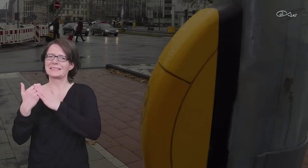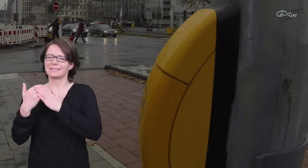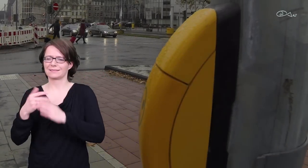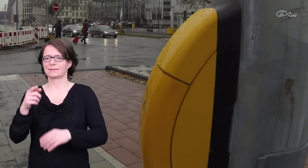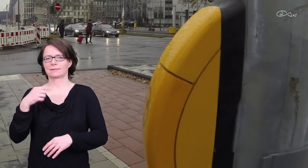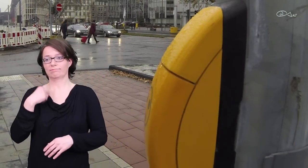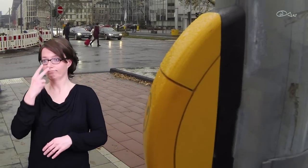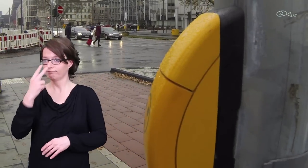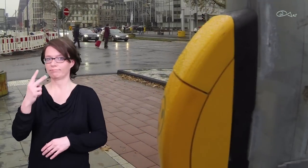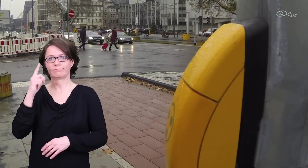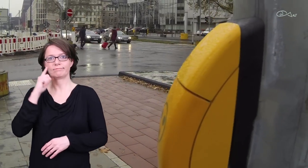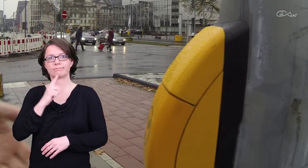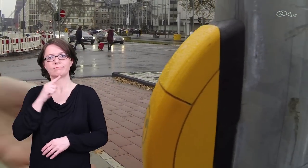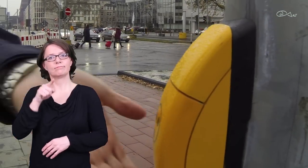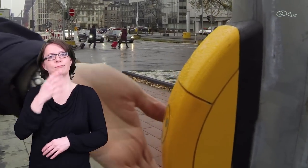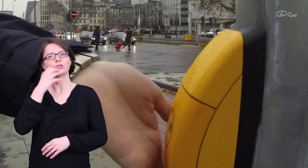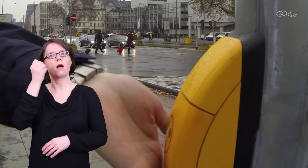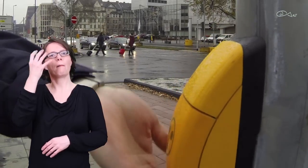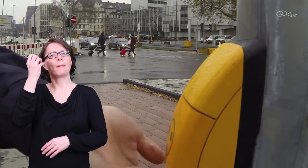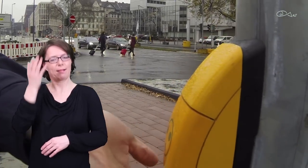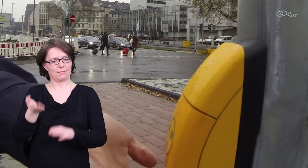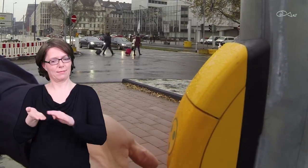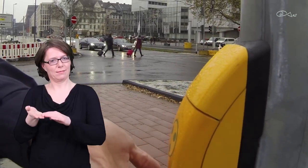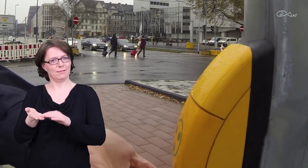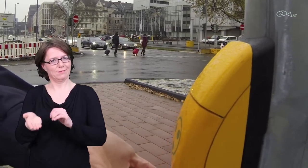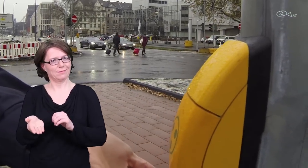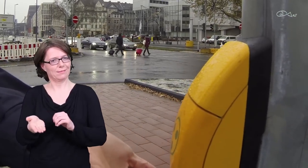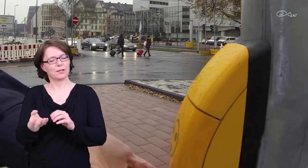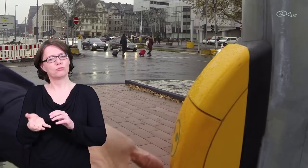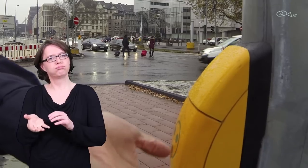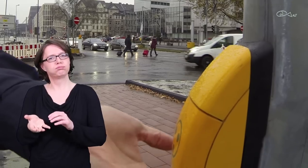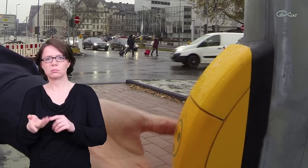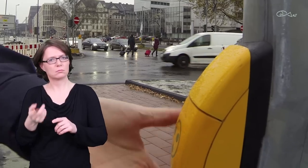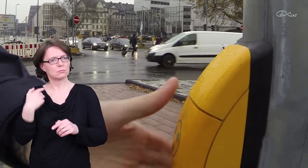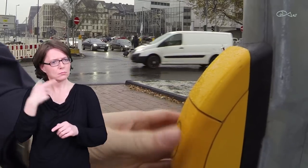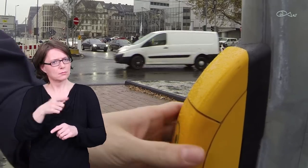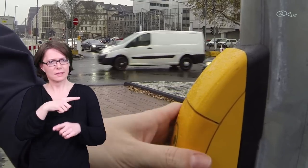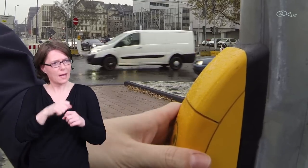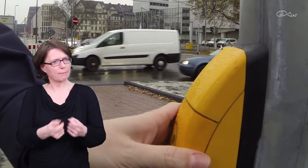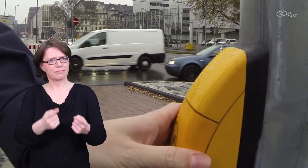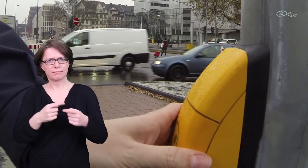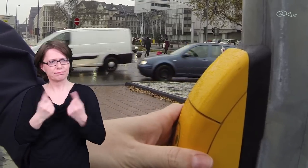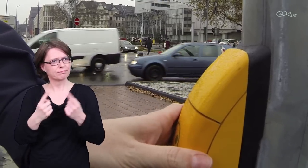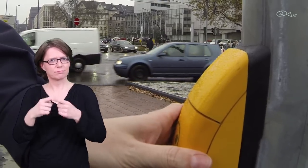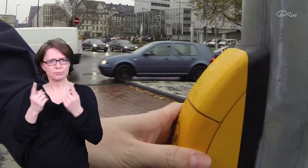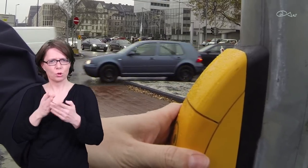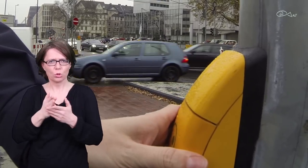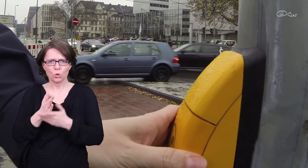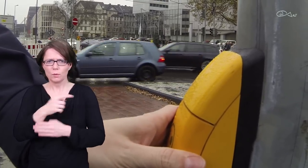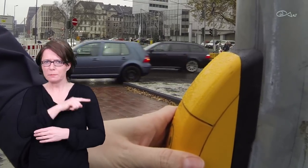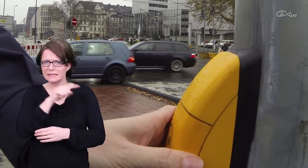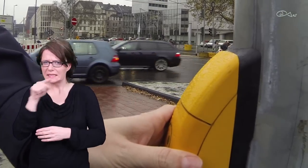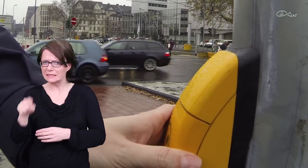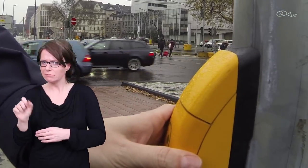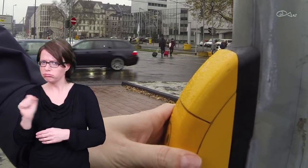Bis jetzt haben wir erfahren das Taubblinde oft Ampel mit Vibrationsfunktion benutzen wollen. Aber diese sind oft kaputt. Das ist nach wie vor so.